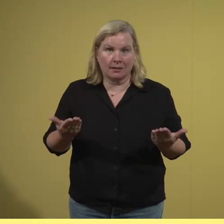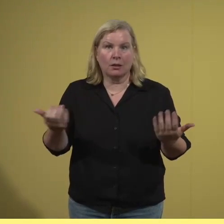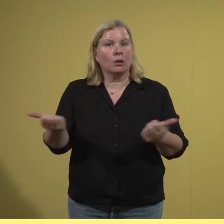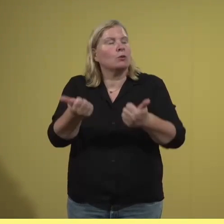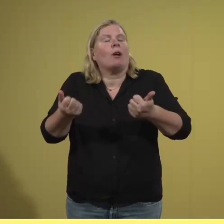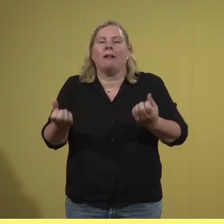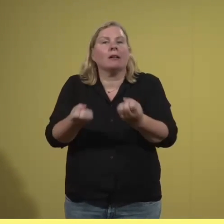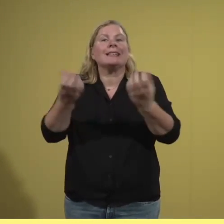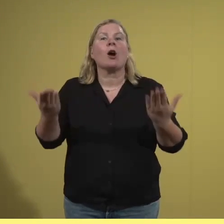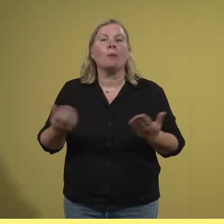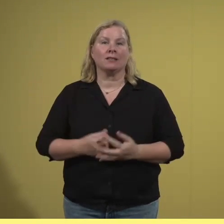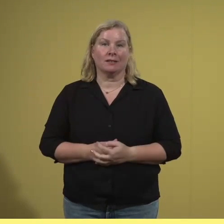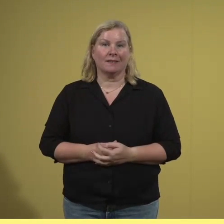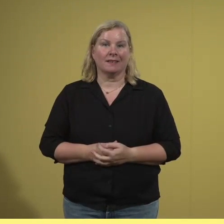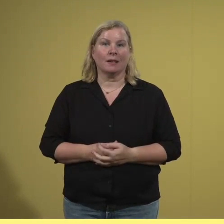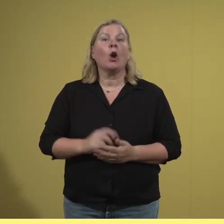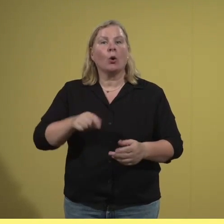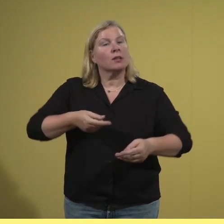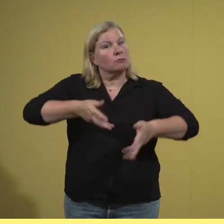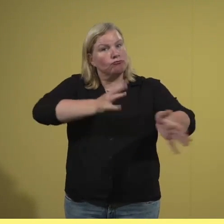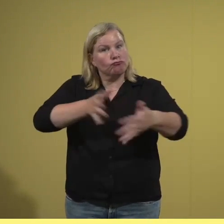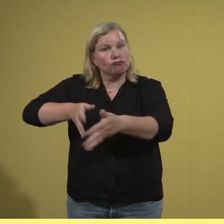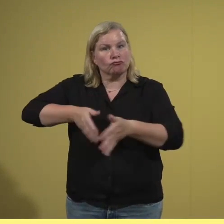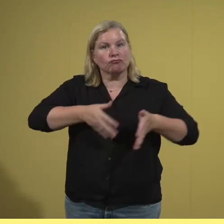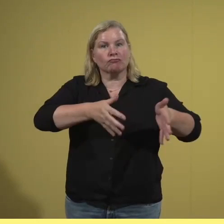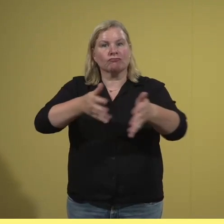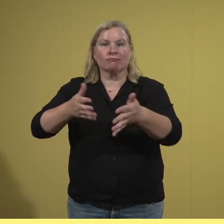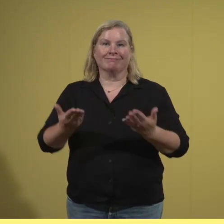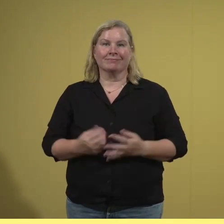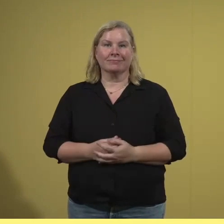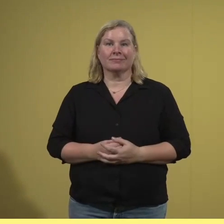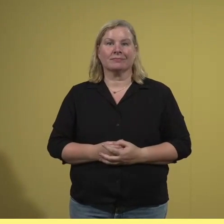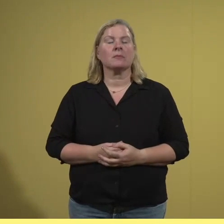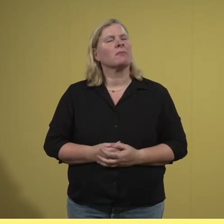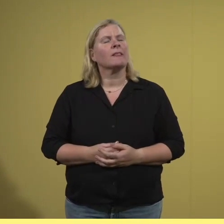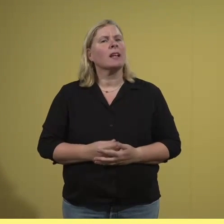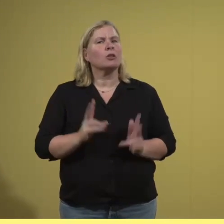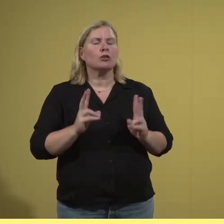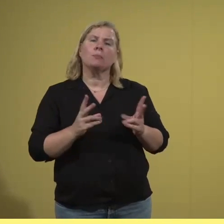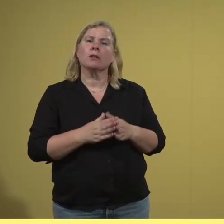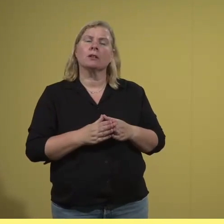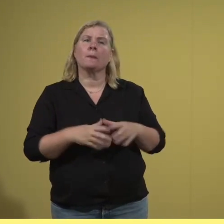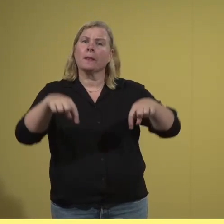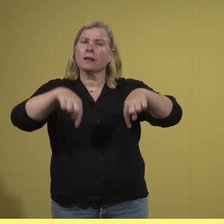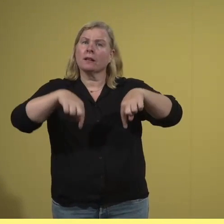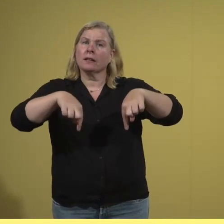Ihr habt toll gegessen, ihr habt was Tolles gezaubert und man kommt ins Gespräch. Genau. Das wäre ja zum Beispiel auch,